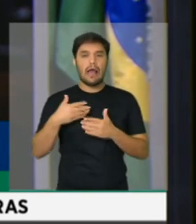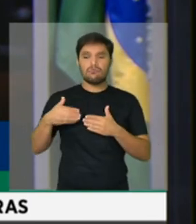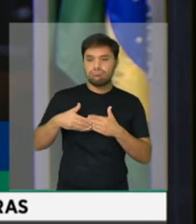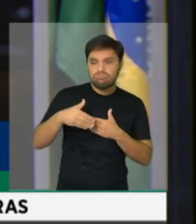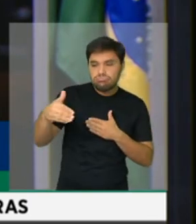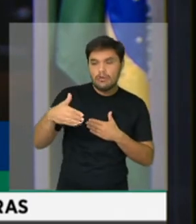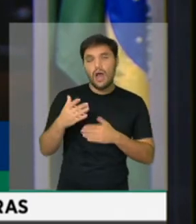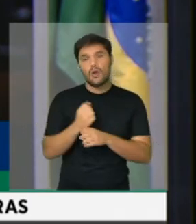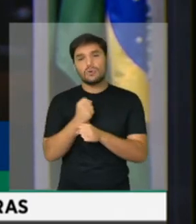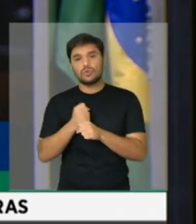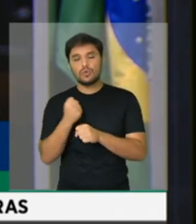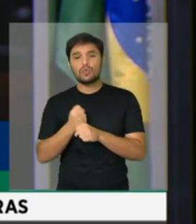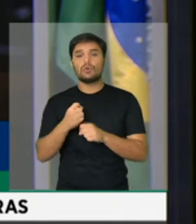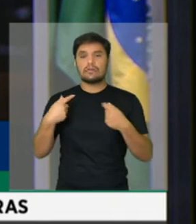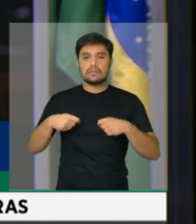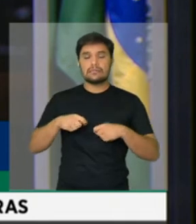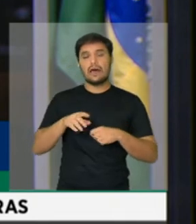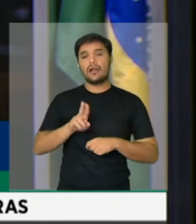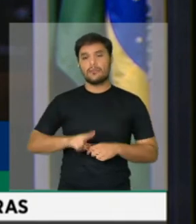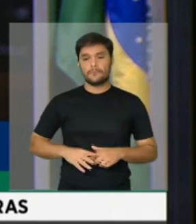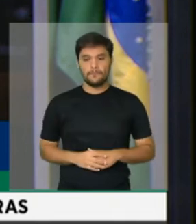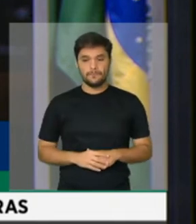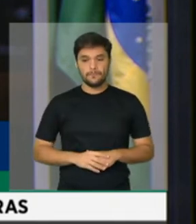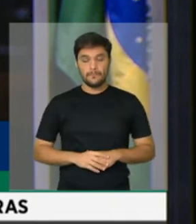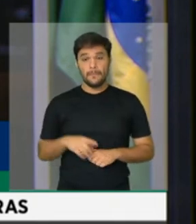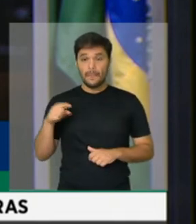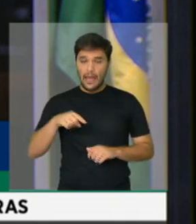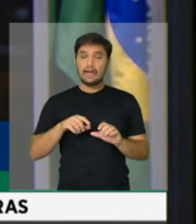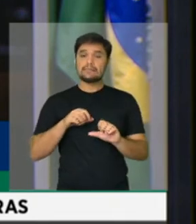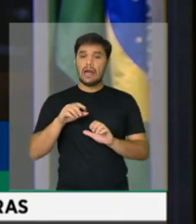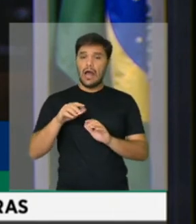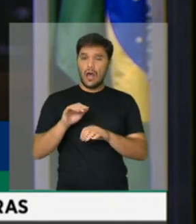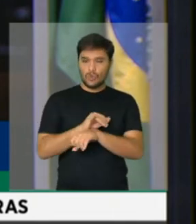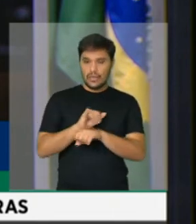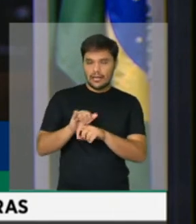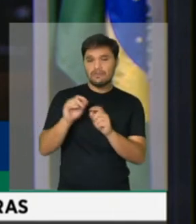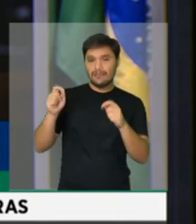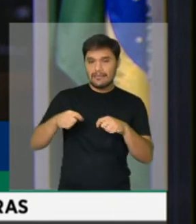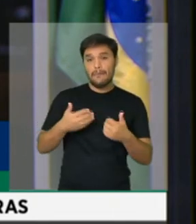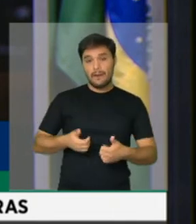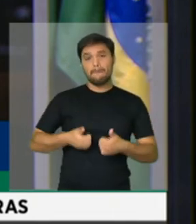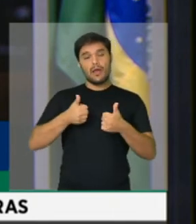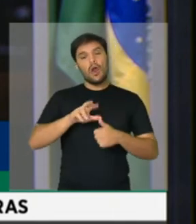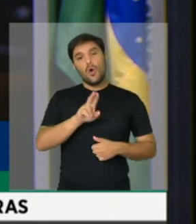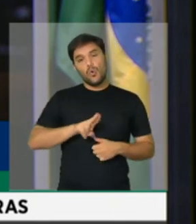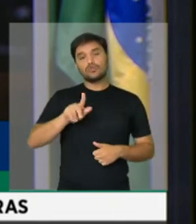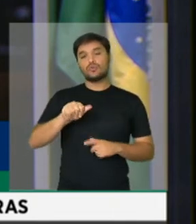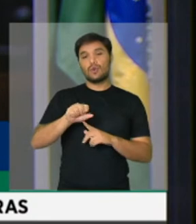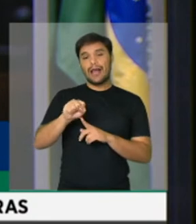SISTEMA INTERLIGADO NACIONAL COMO TAMBÉM INTERIORIZAÇÃO DO GÁS NATURAL PELO PAÍS A PARTIR DE USINAS TERMOELÉTRICAS QUE APRESENTAM CONSUMO FIRME, CAPAZ DE